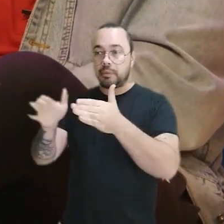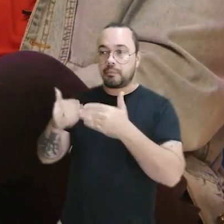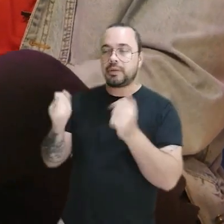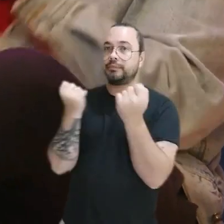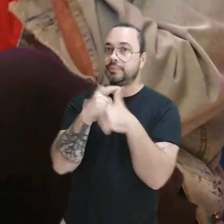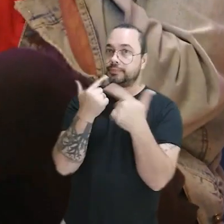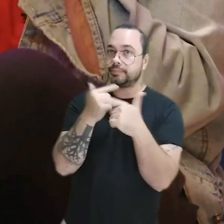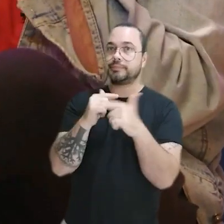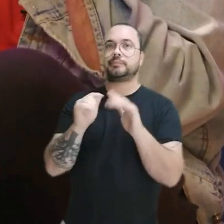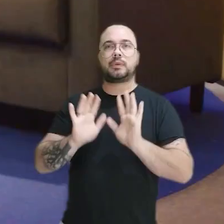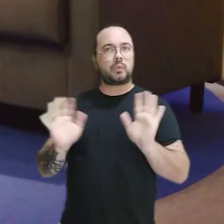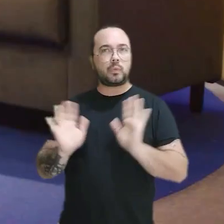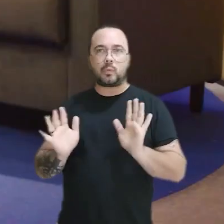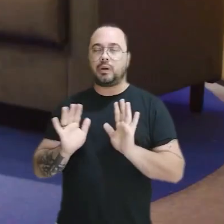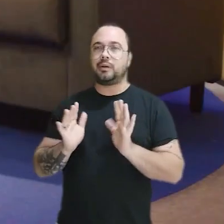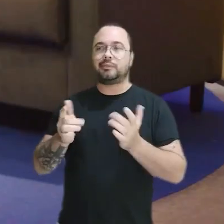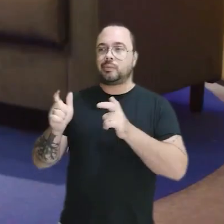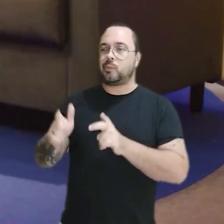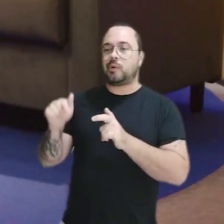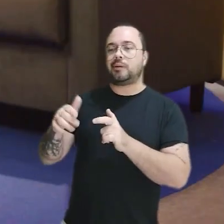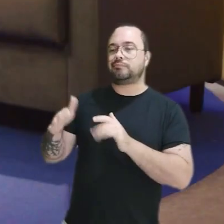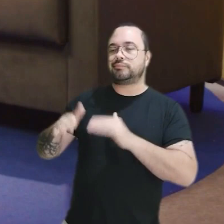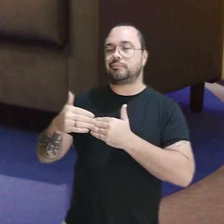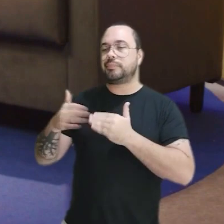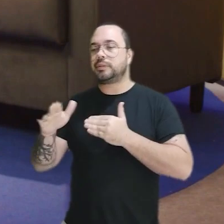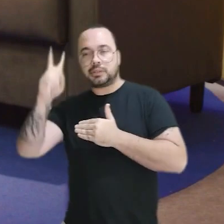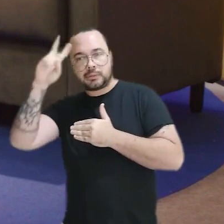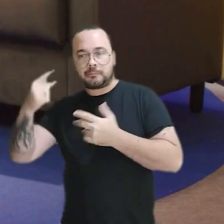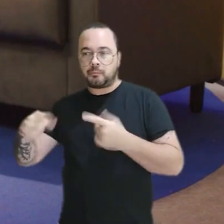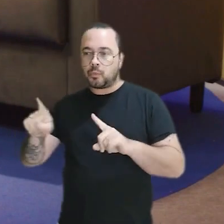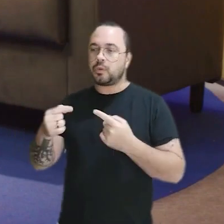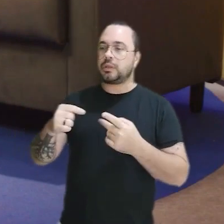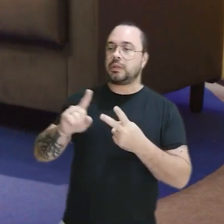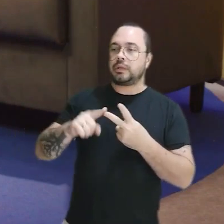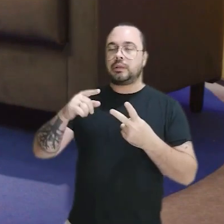entendeu? Não é... Não é um lugar que, porra, segunda tem música, terça tem não sei o quê, quarta tem sarau...